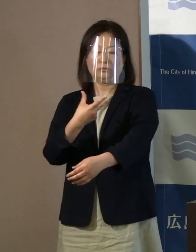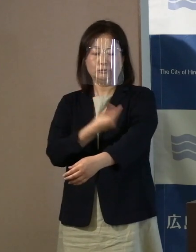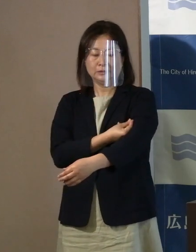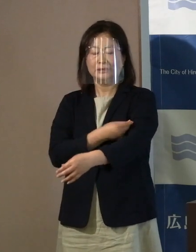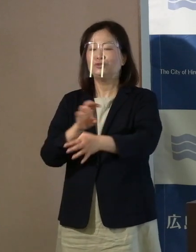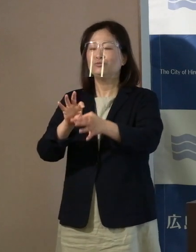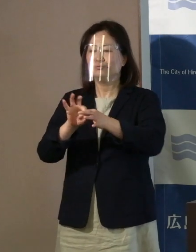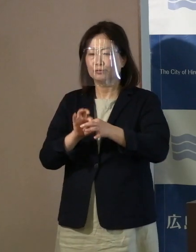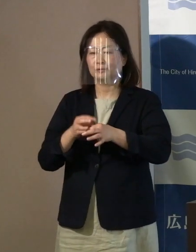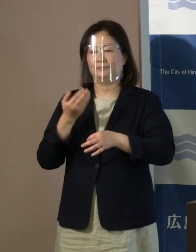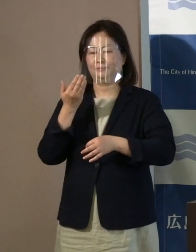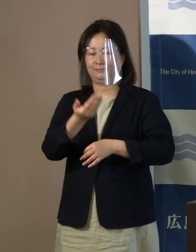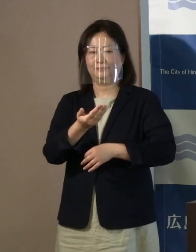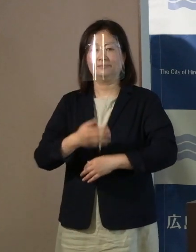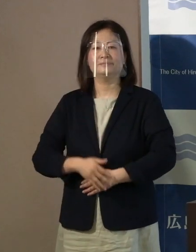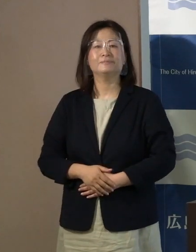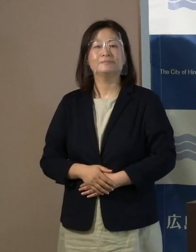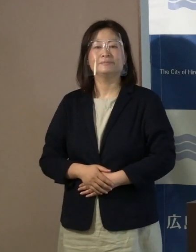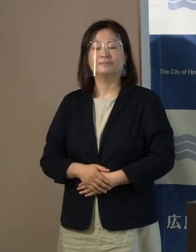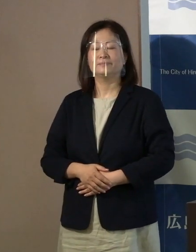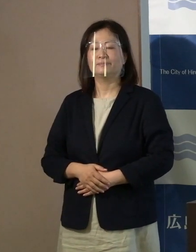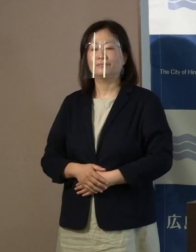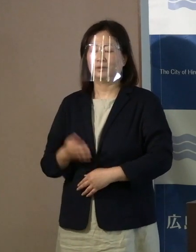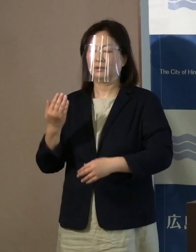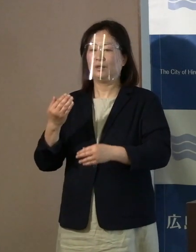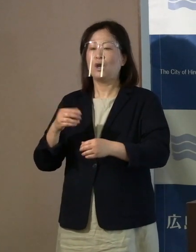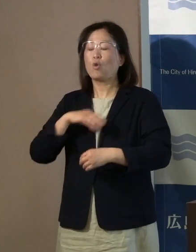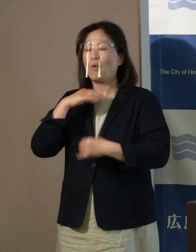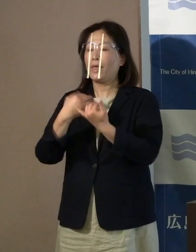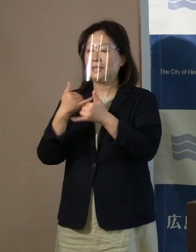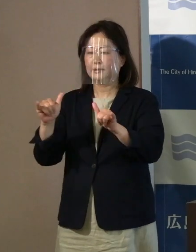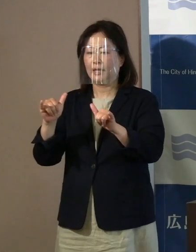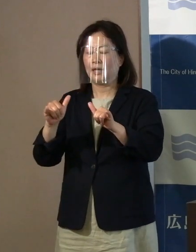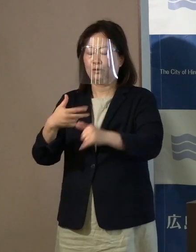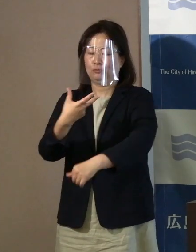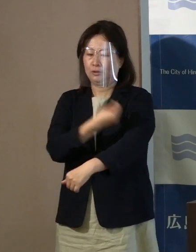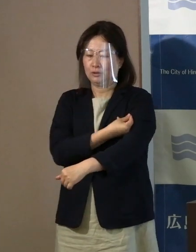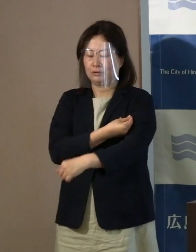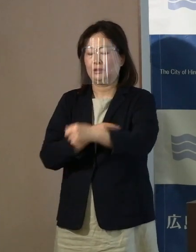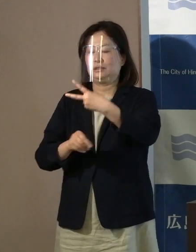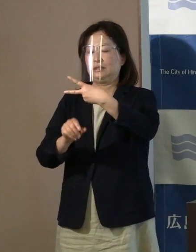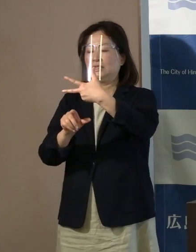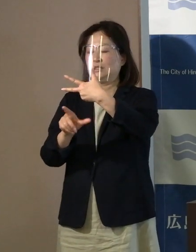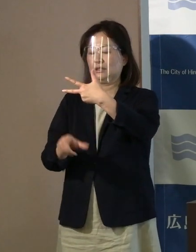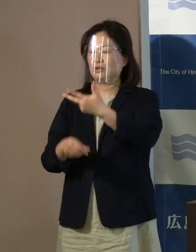まさに高齢者接種が7月末で一応完了という 目標期限が明日というか､